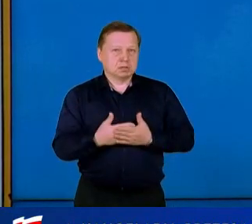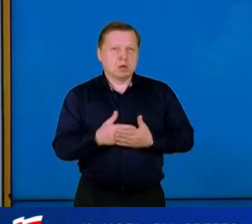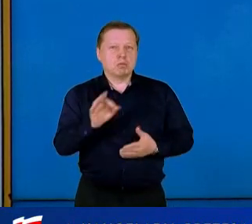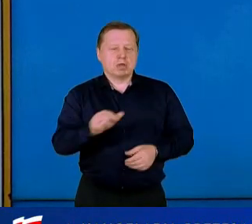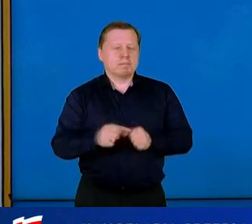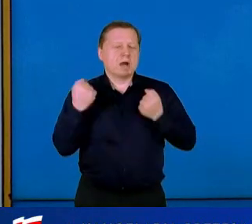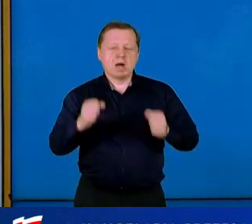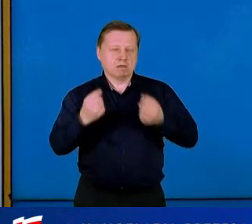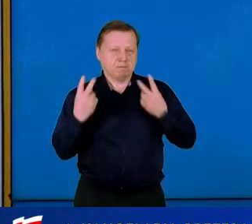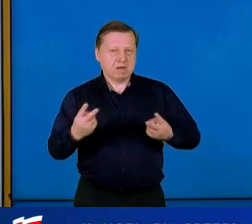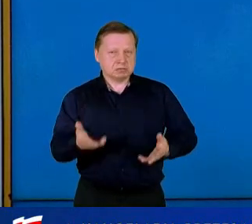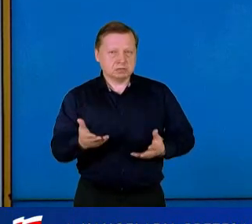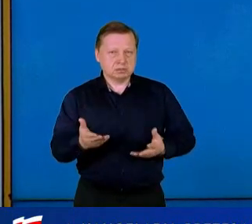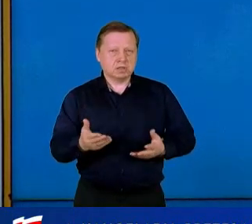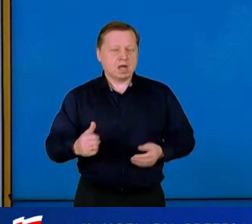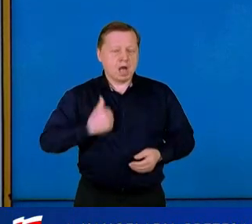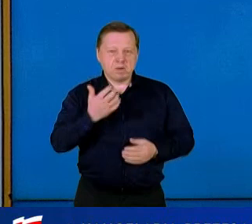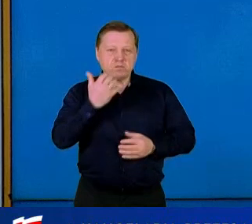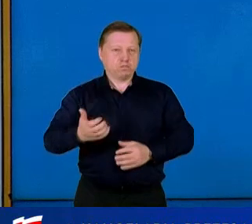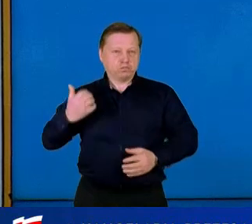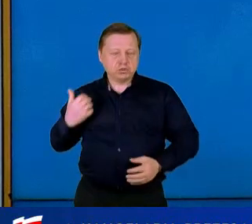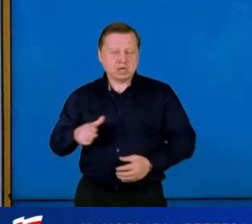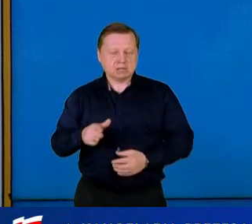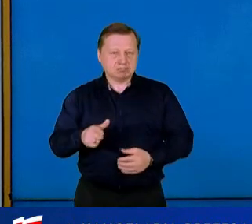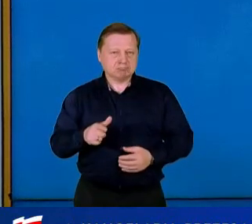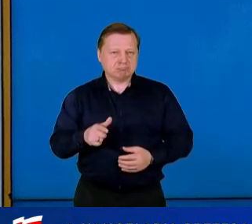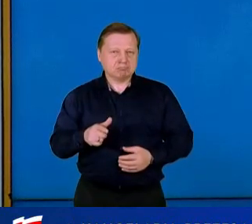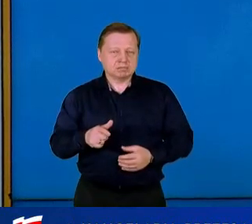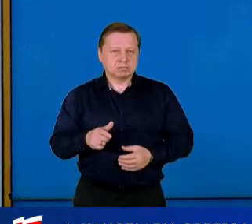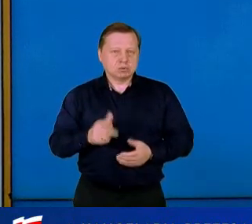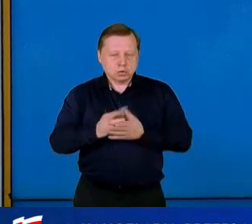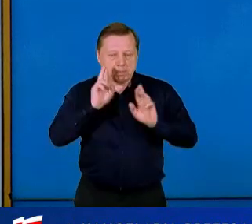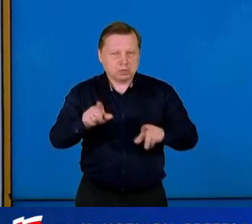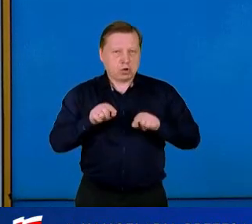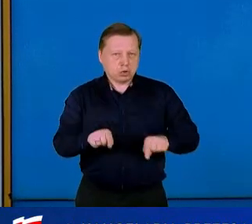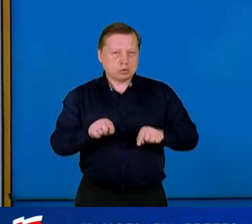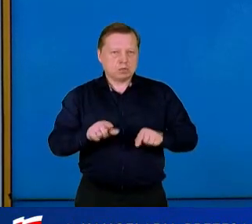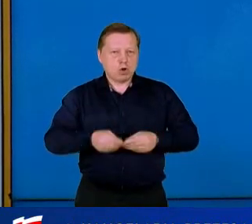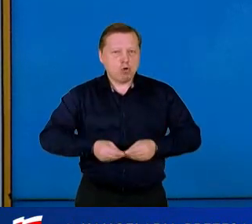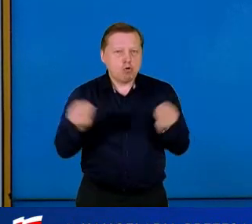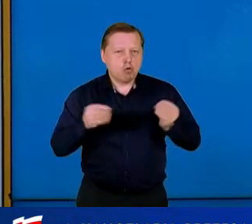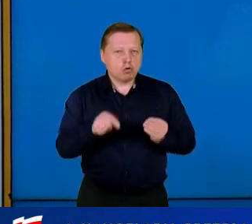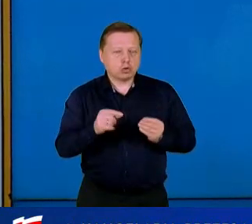żeby na jak najwcześniejszym etapie rozpoznać rozwój dziecka,